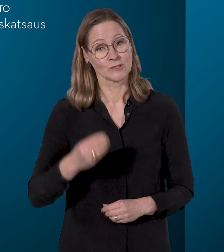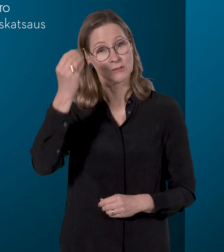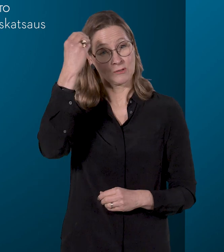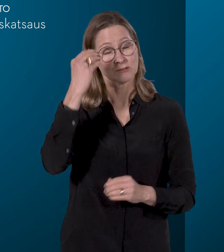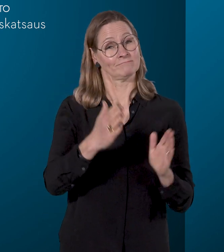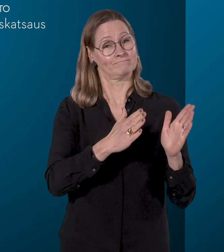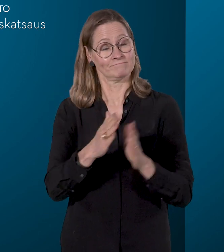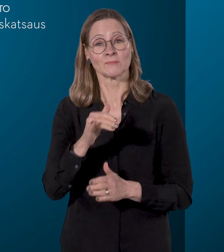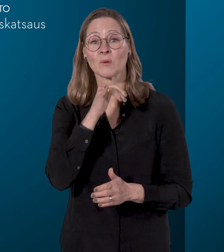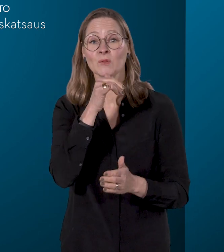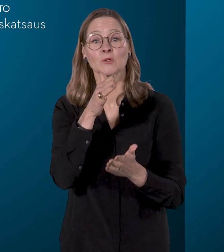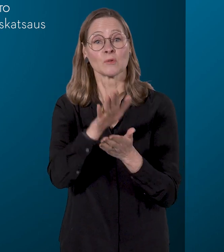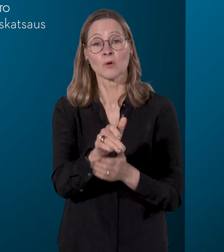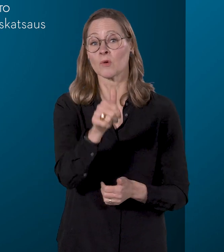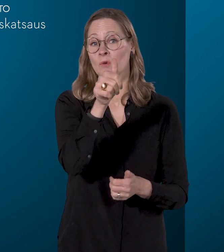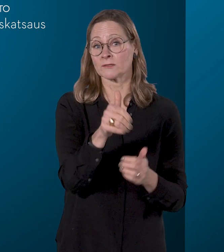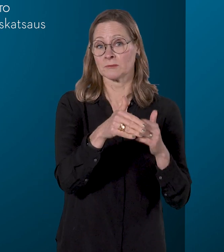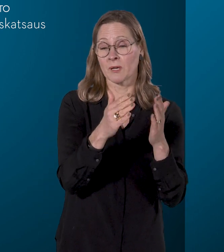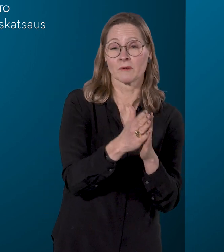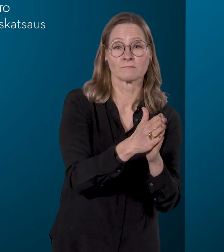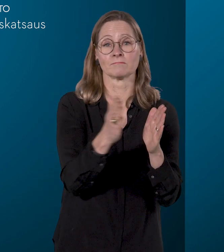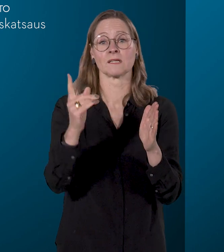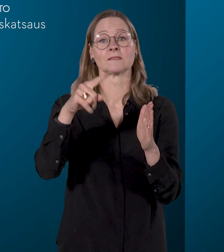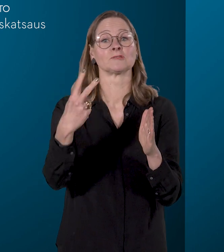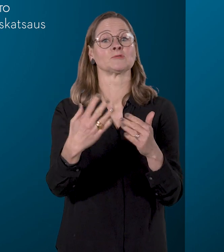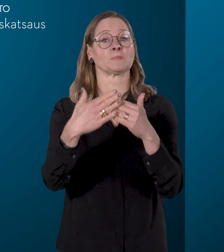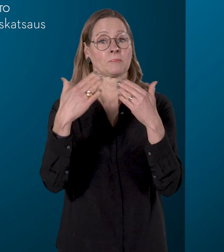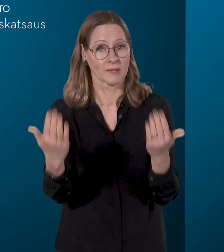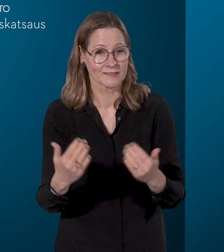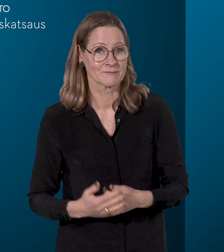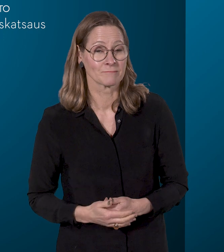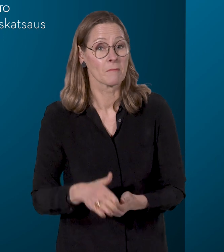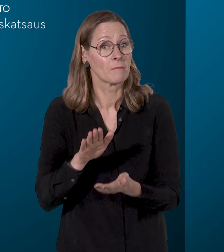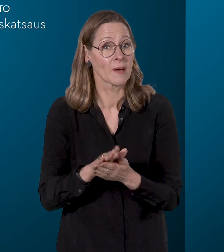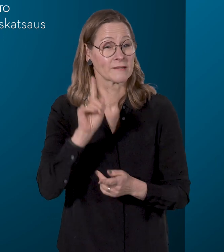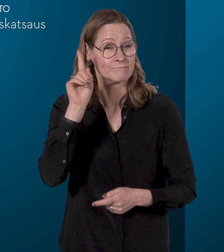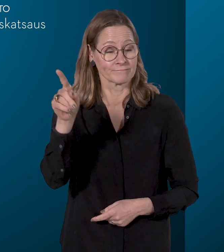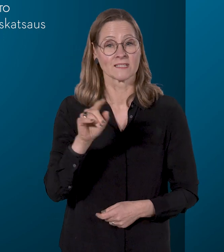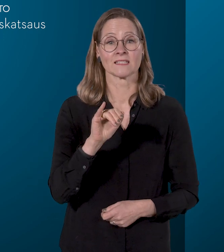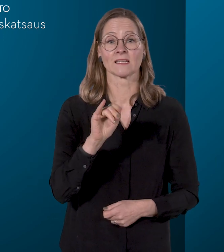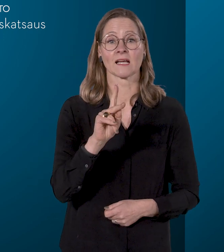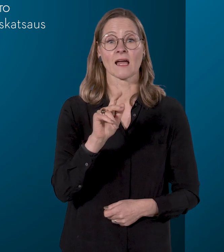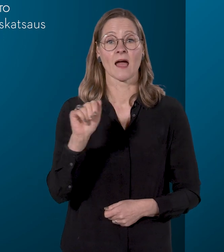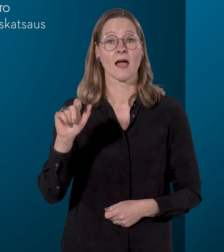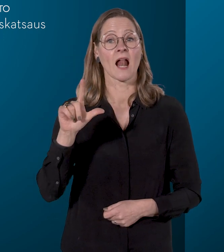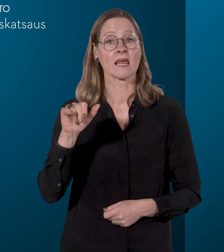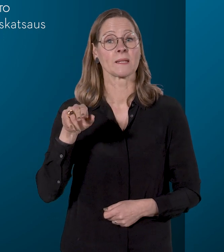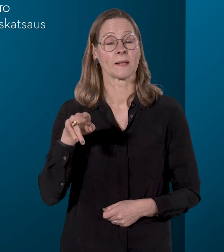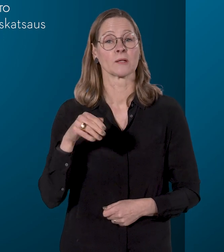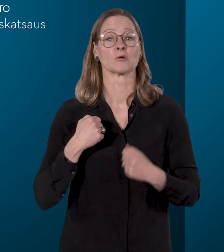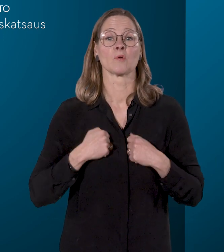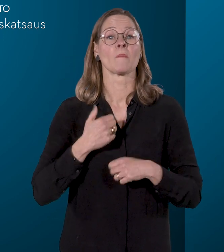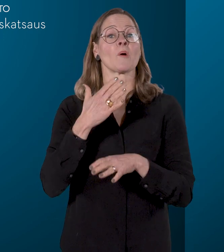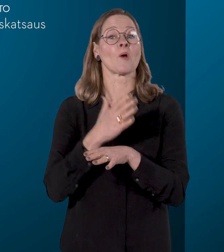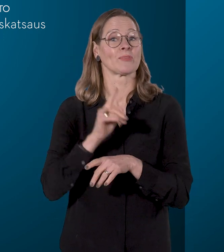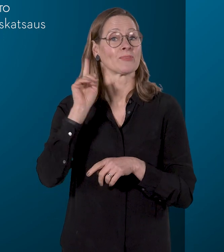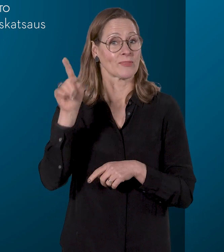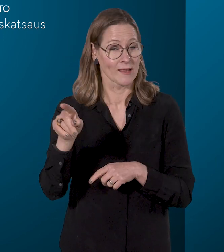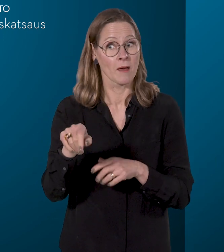Kurssi järjestetään 09.04.2024 – 12.04.2024 Ikaalisten kylpylähotellissa, -